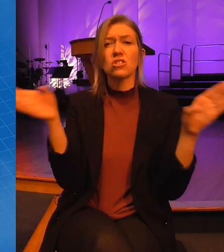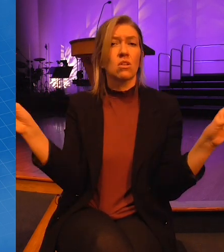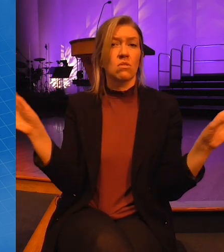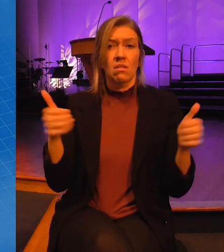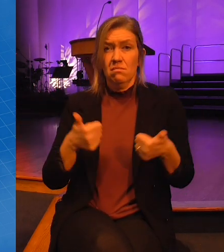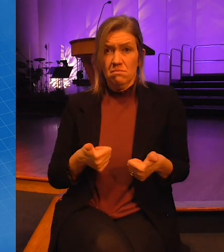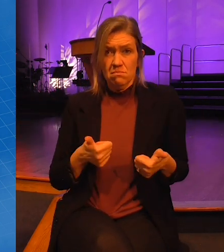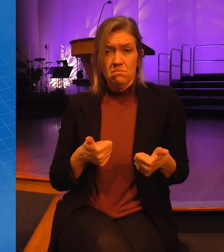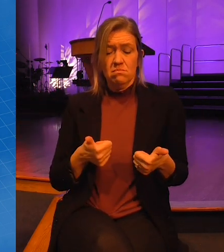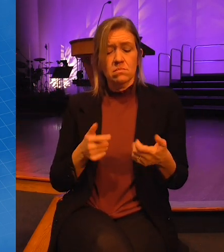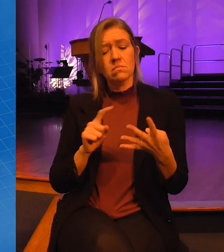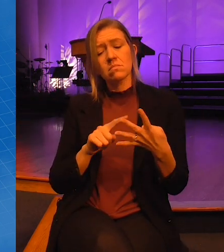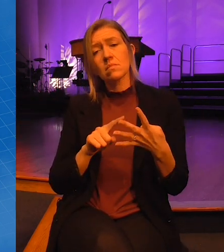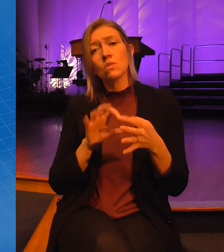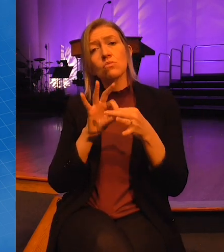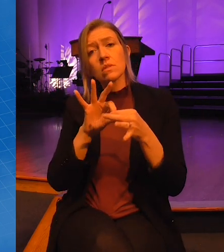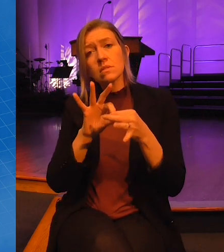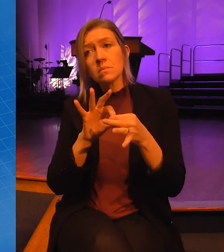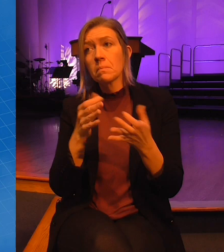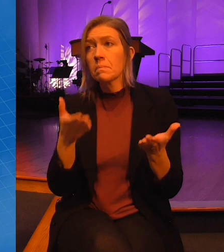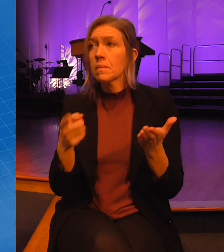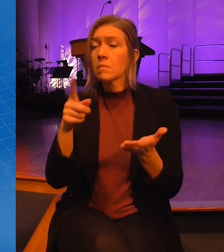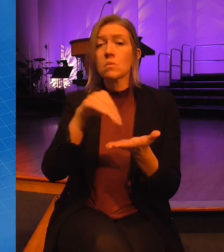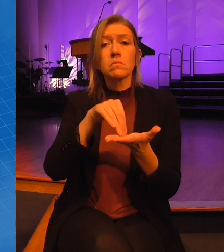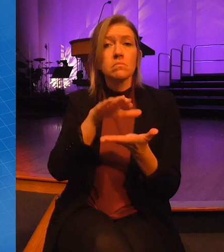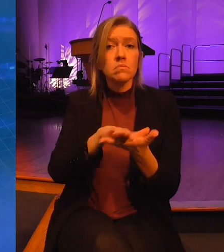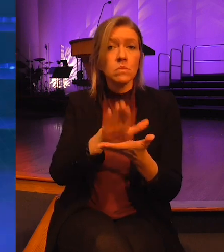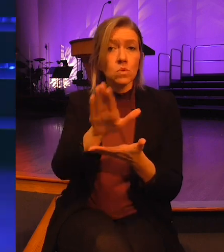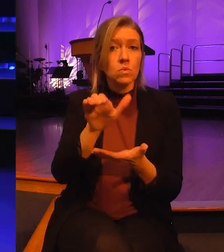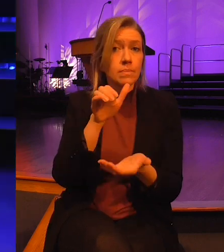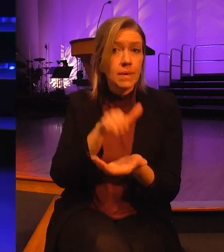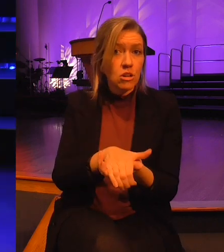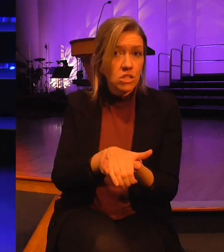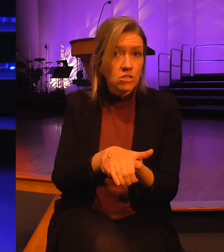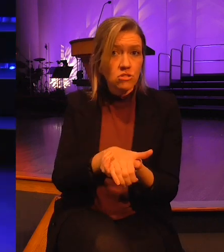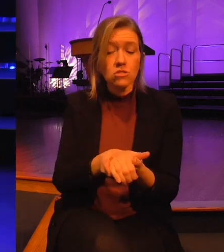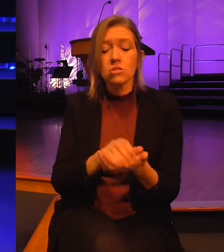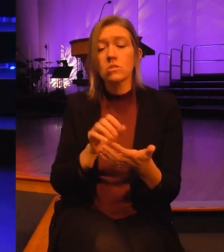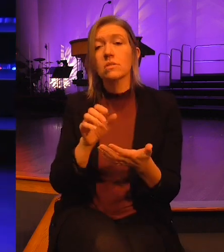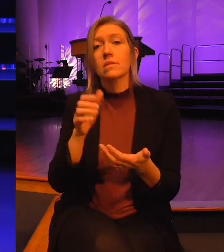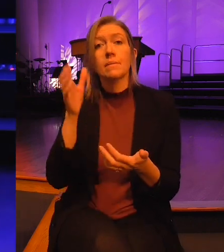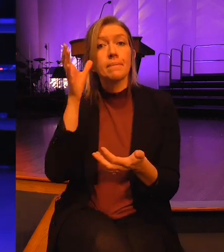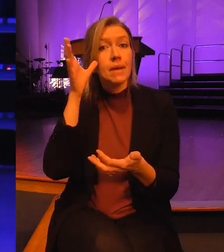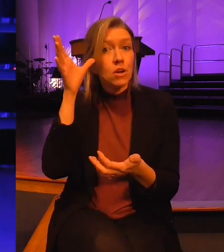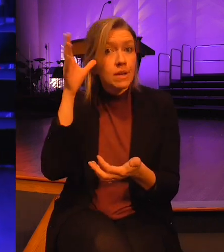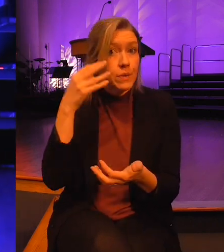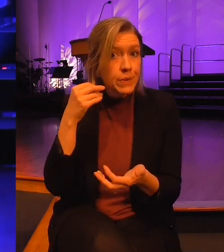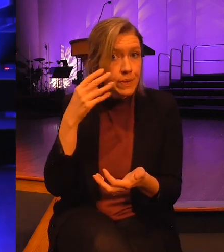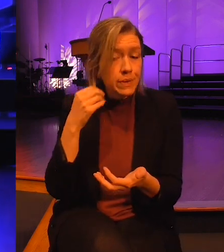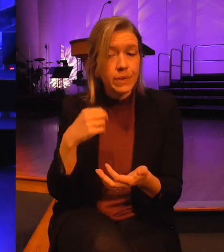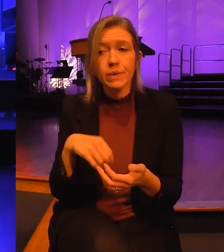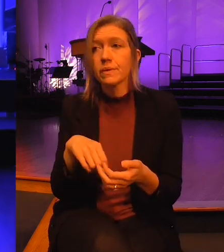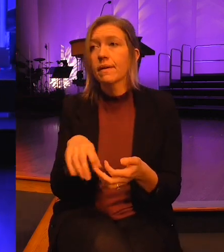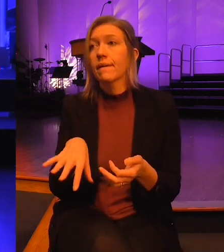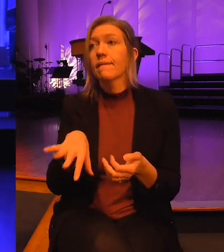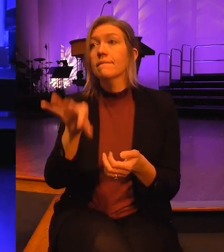, puedes poner tu matrimonio, puedes poner Paternidad, puedes poner encontrar a la persona indicada, um o simplemente irte.